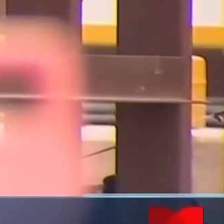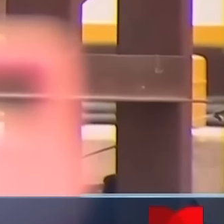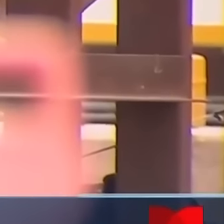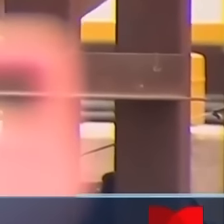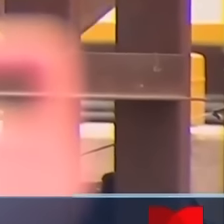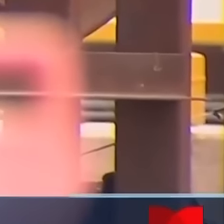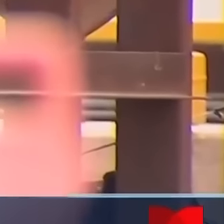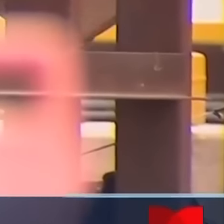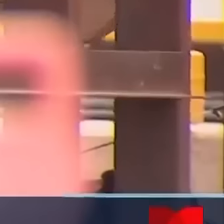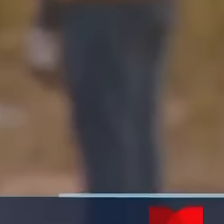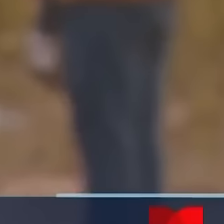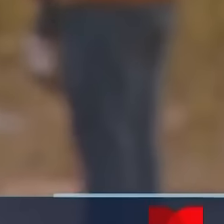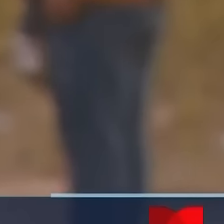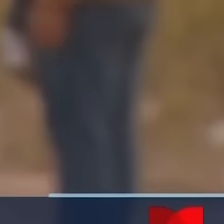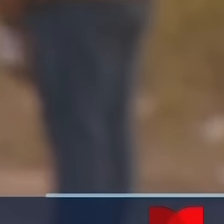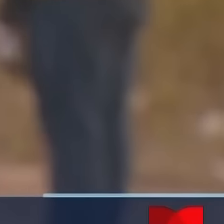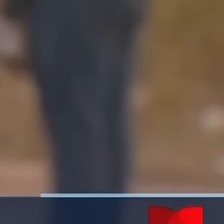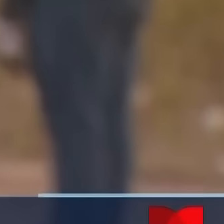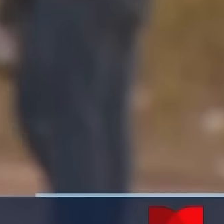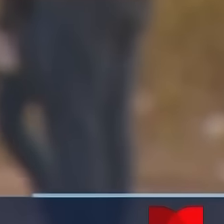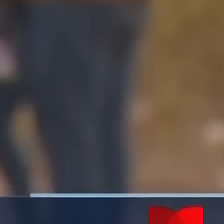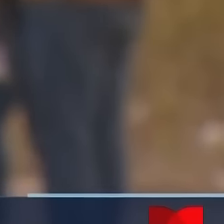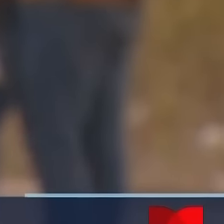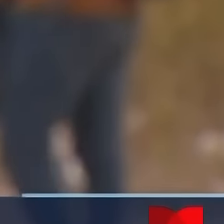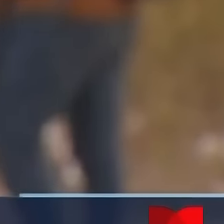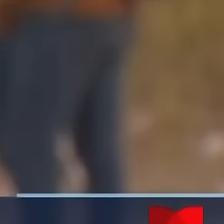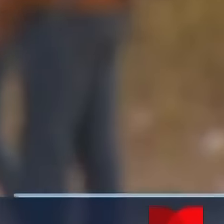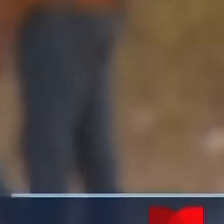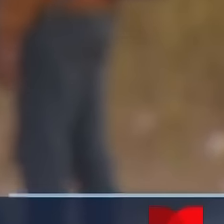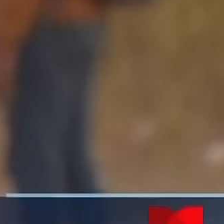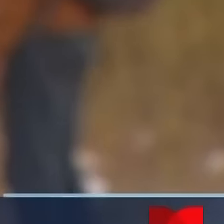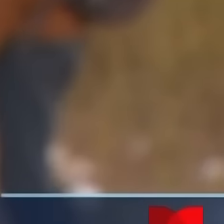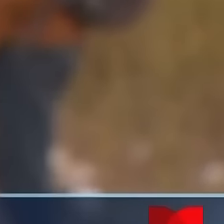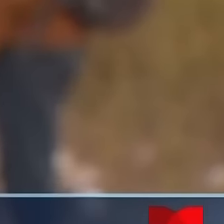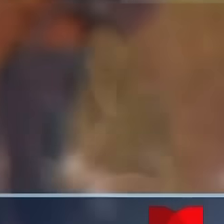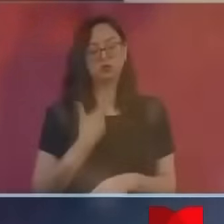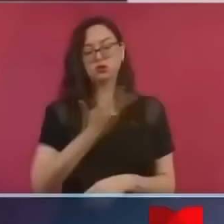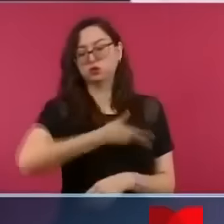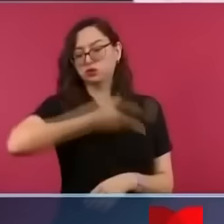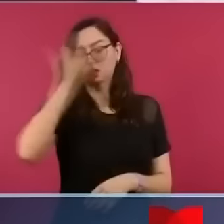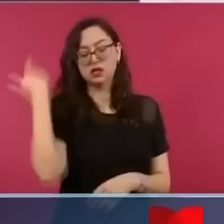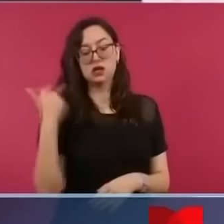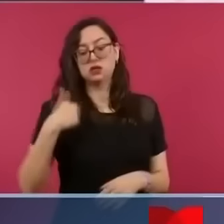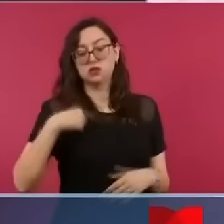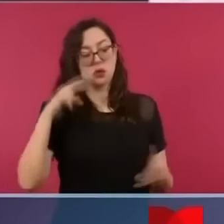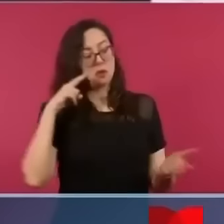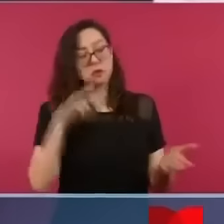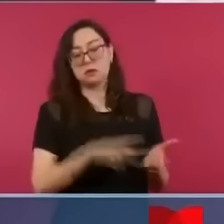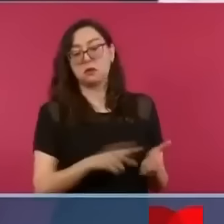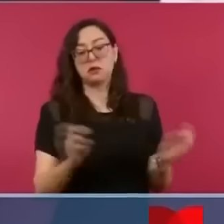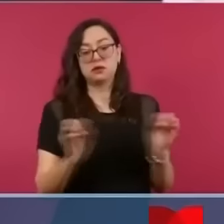LLAMADA TELEFONICA FUE A INSTANCIAS DE BIDEN. BIDEN. AHI CONVINIERON EN MANTENER ABIERTA A LA FRONTERA SUR PARA QUE QUIENES HACEN SUS TRAMITES